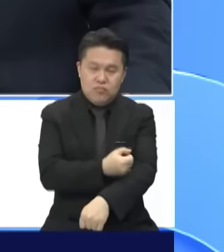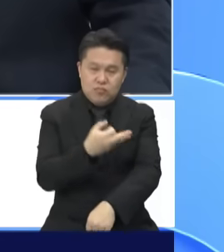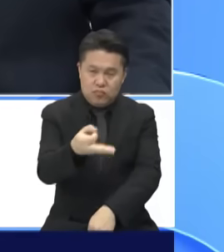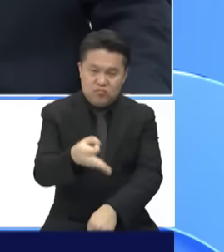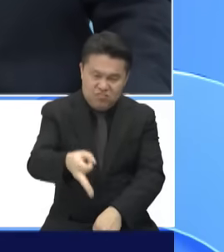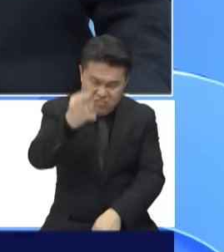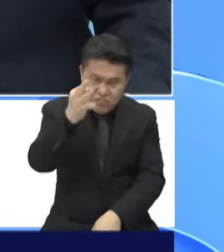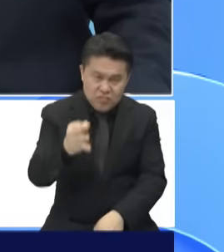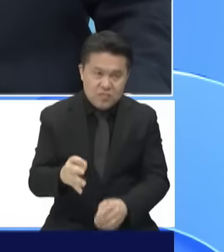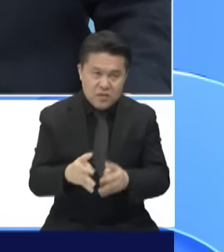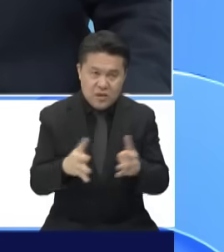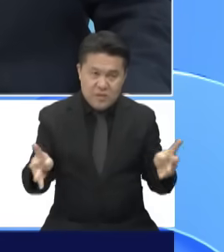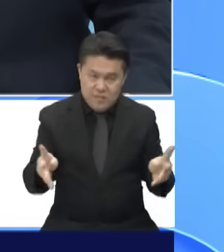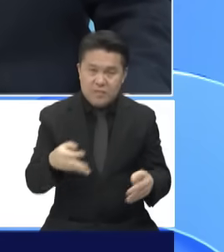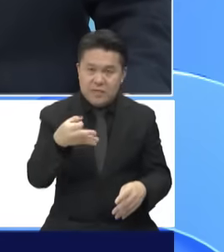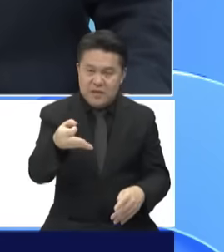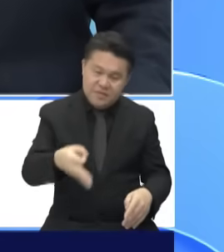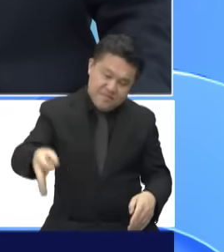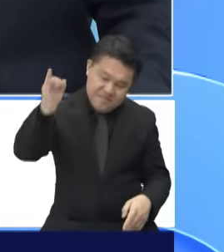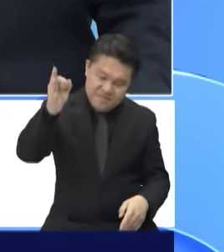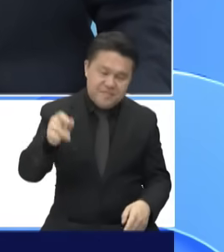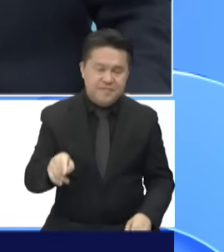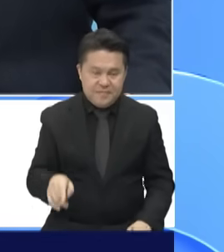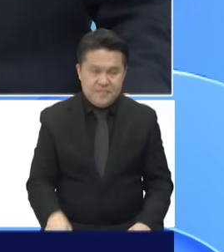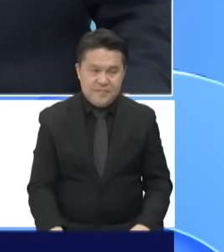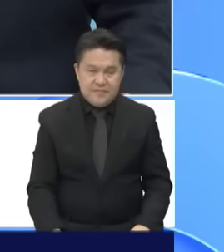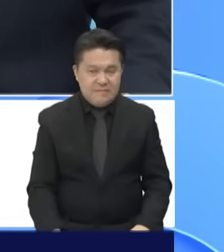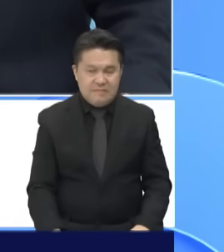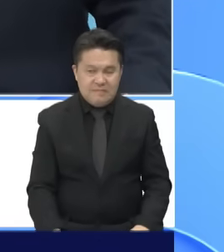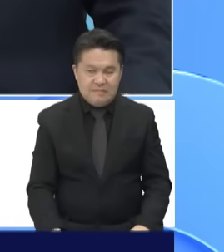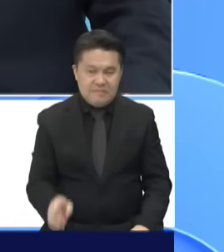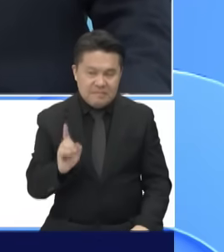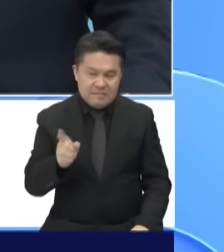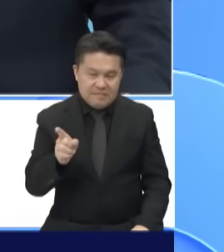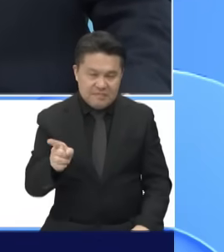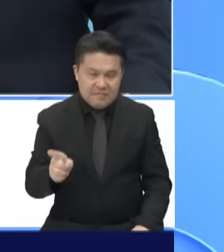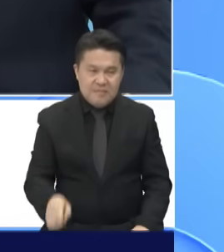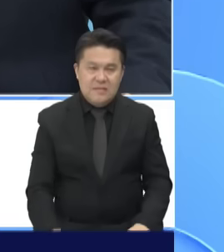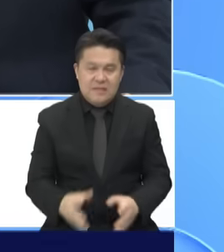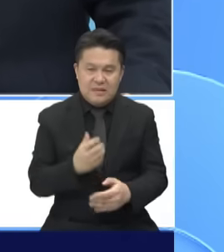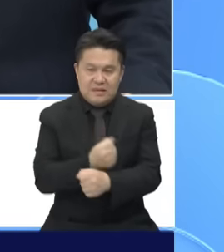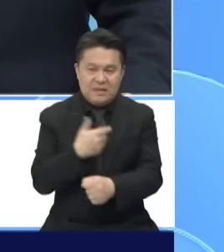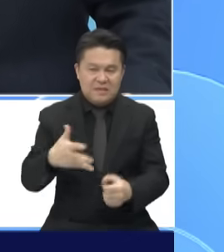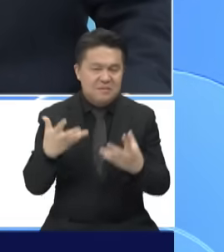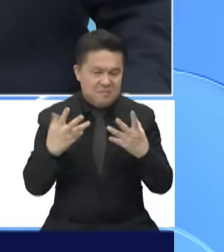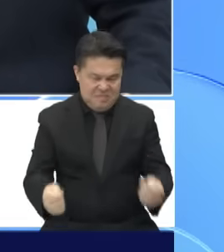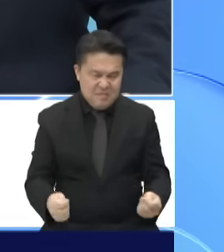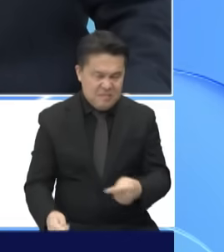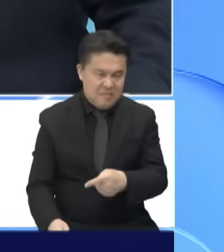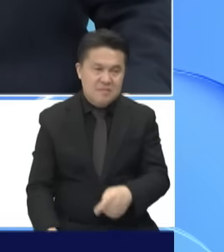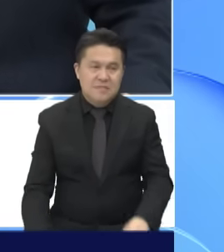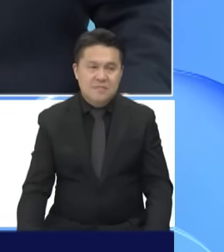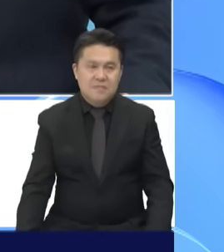분양가 자체가 지금 오히려 더 튀는 그래서 미분양이 나오게 되는 이런 현상이 현재 나오고 있는 겁니다.